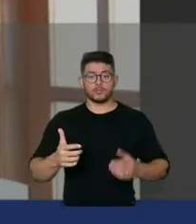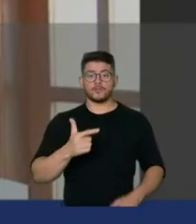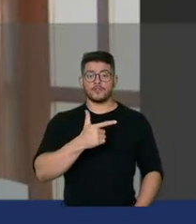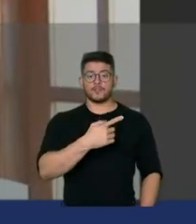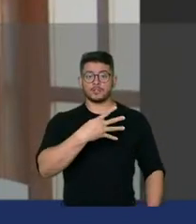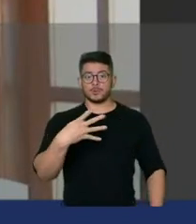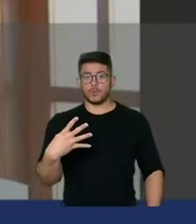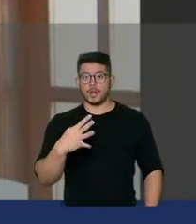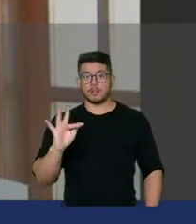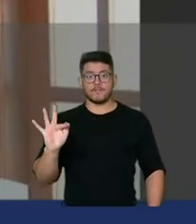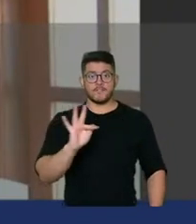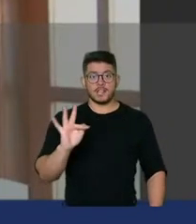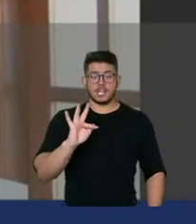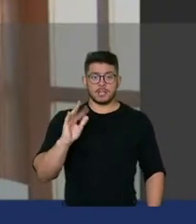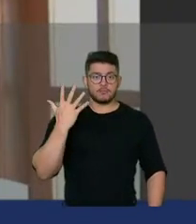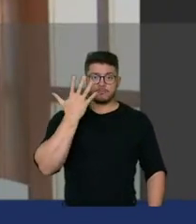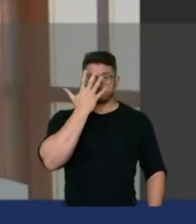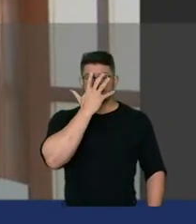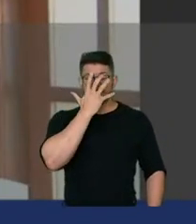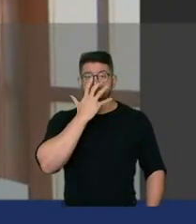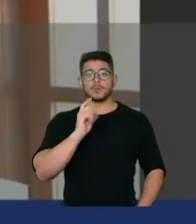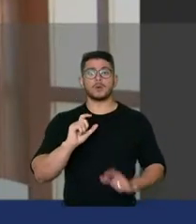BOM REGISTRAR ESSE DIA DE HOJE, 24 DE FEVEREIRO COMO DIA DA GRANDE VITÓRIA DA CULTURA